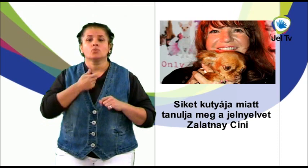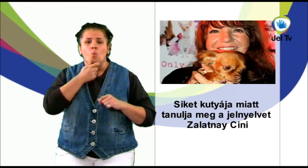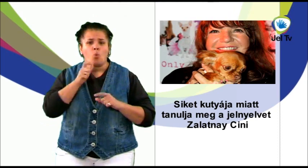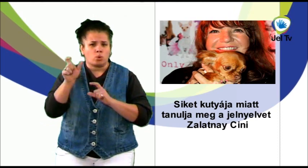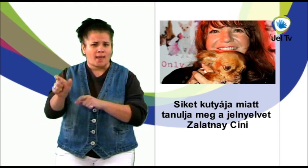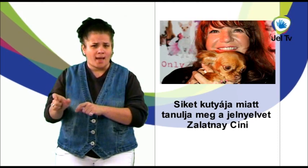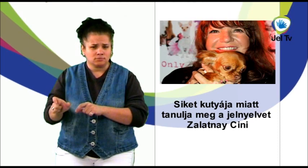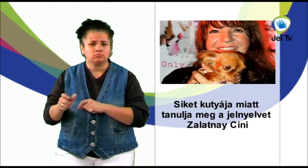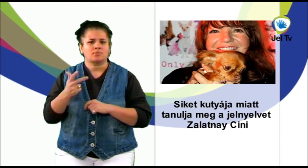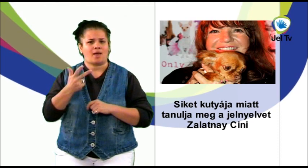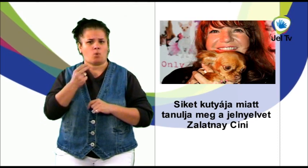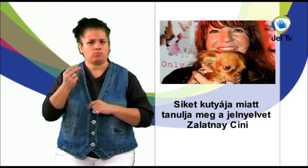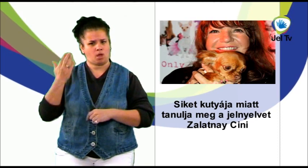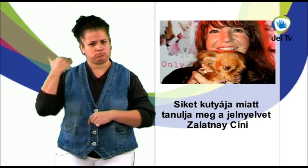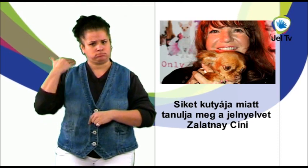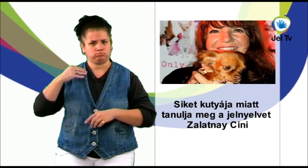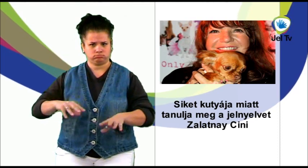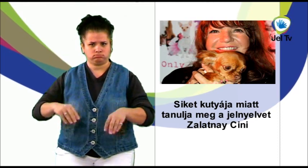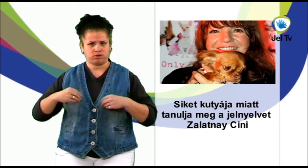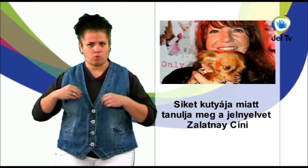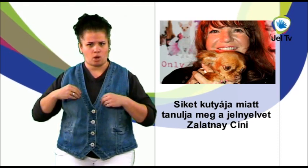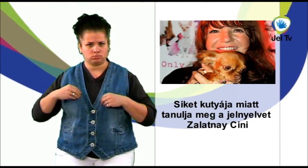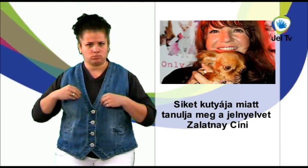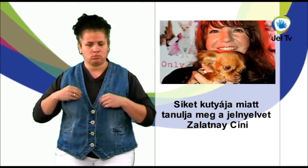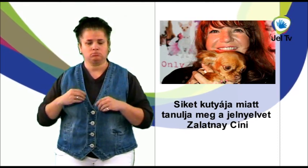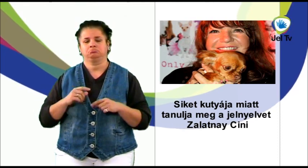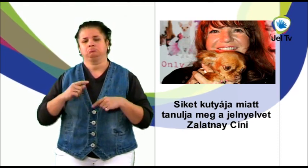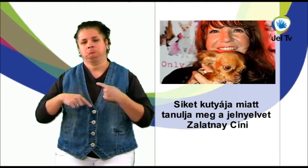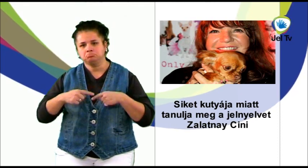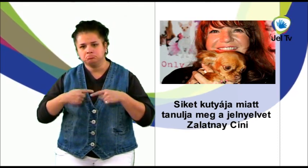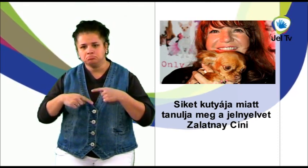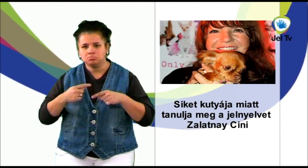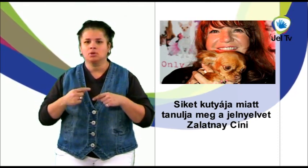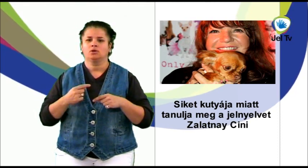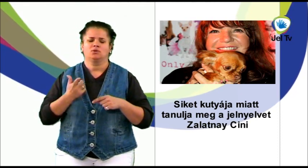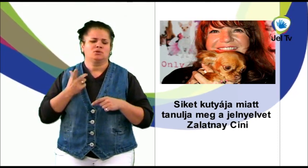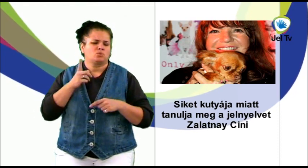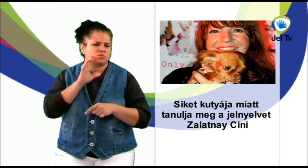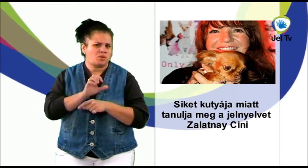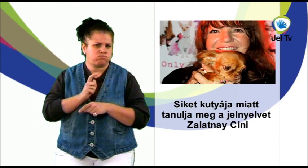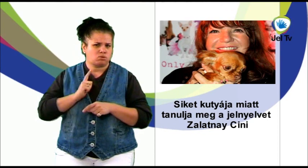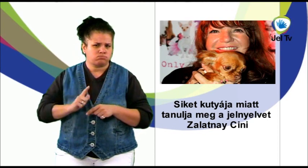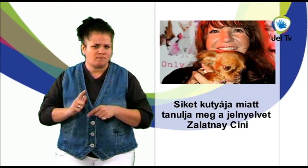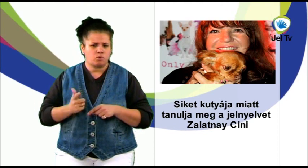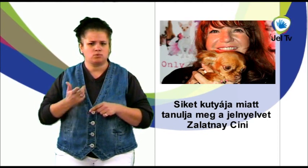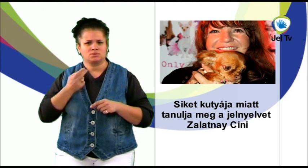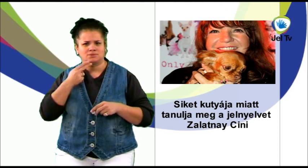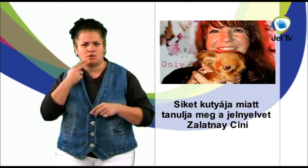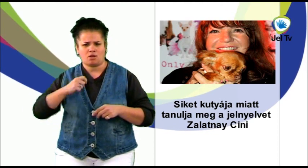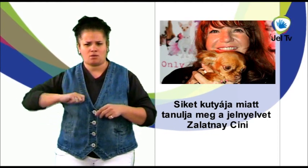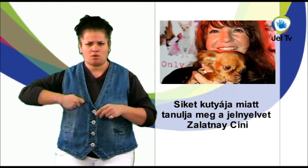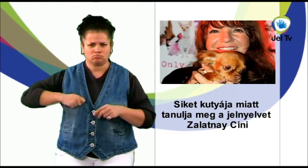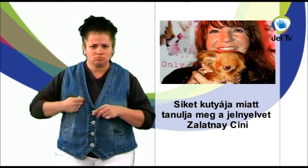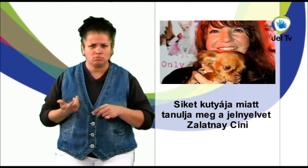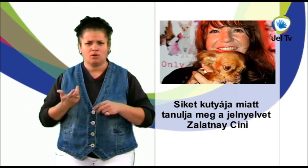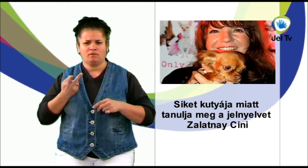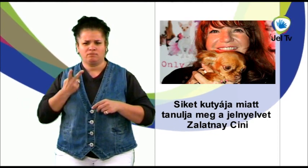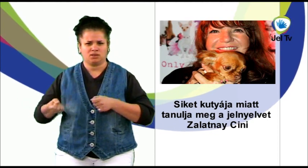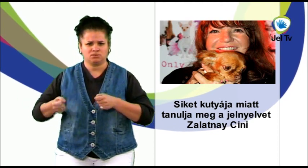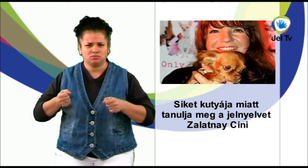Az öreg kutyát három napja befogadták. Rossz állapotban volt, cigarettát nyomtak el rajta, testét leforrázták.